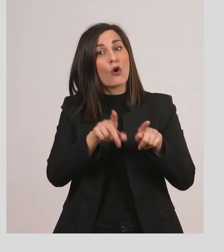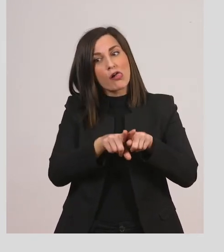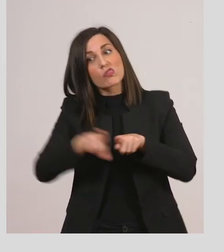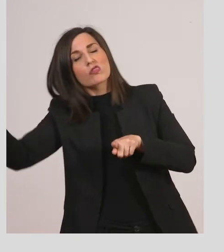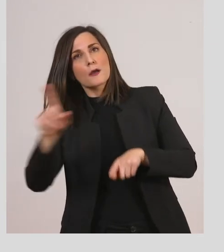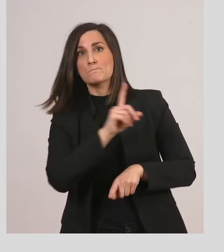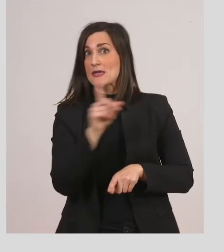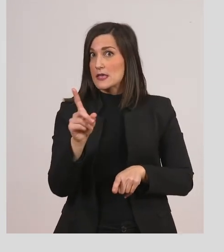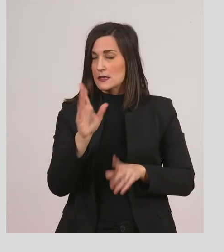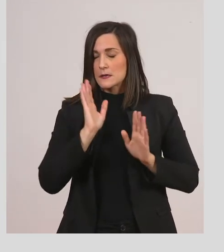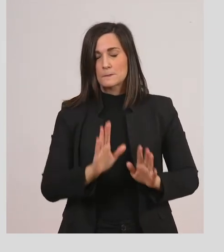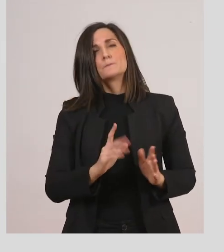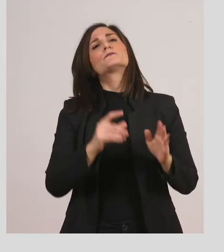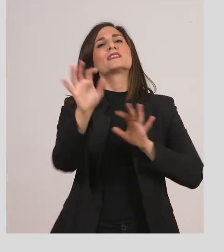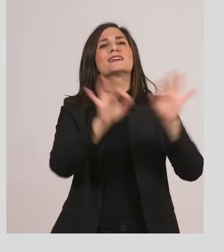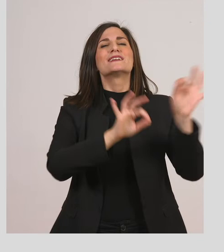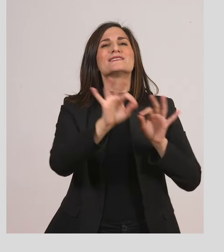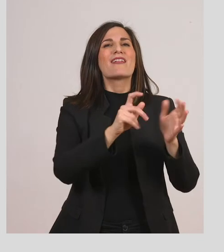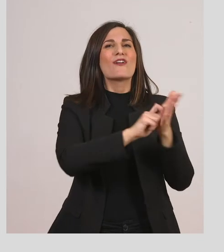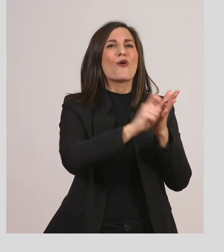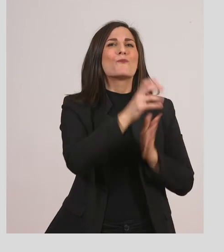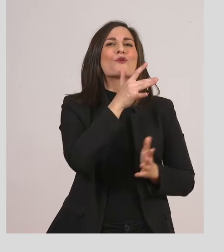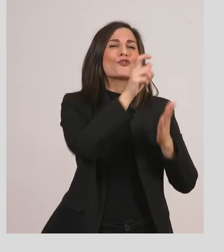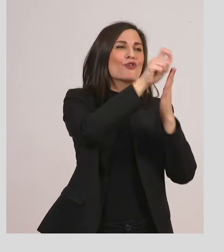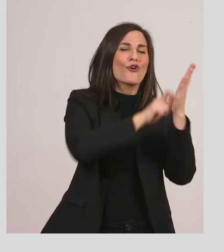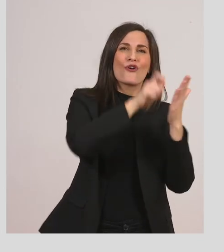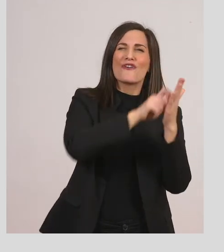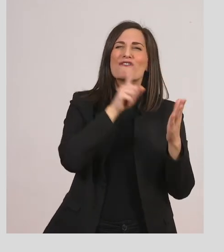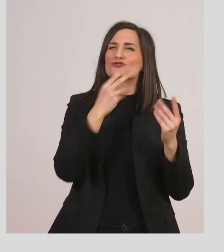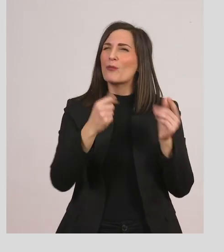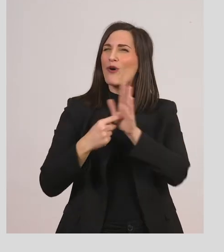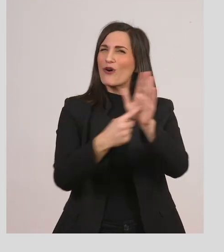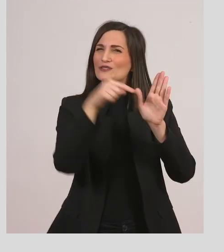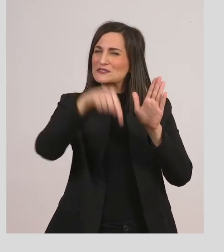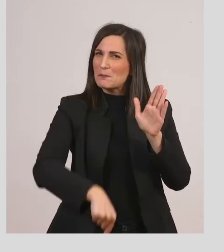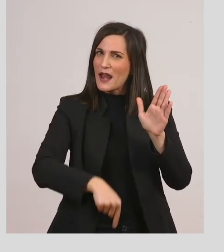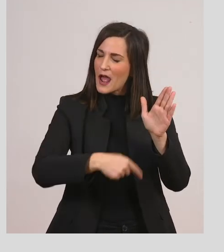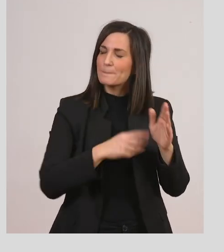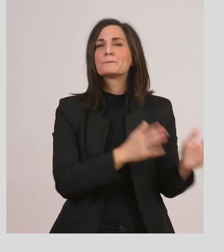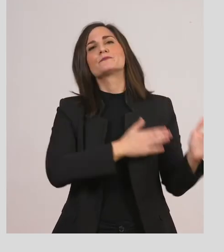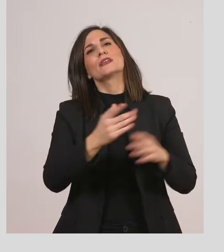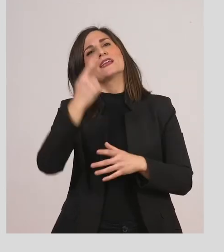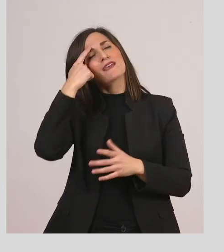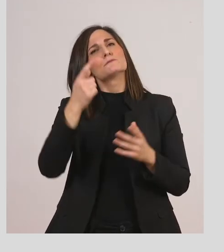Εάν διαβάσαμε το σχεδιάγραμμα ή το φτιάξαμε. Όπως εμείς το φτιάξαμε σήμερα και είδαμε χονδρικά πώς. Εάν γράψαμε ιδέες πρόχειρα πριν ξεκινήσουμε.